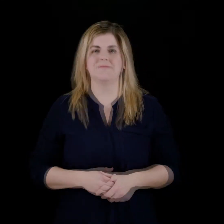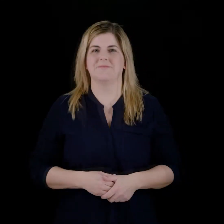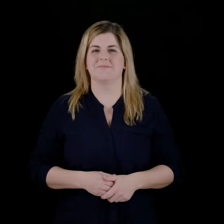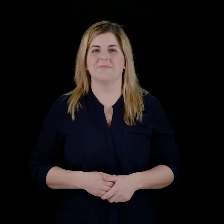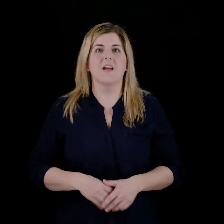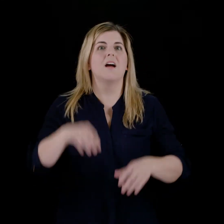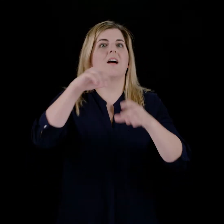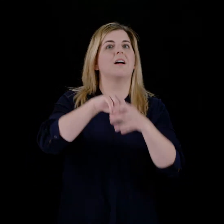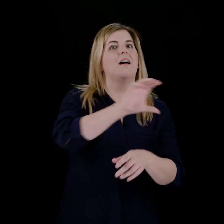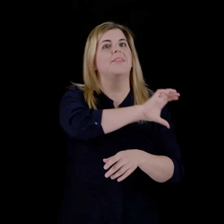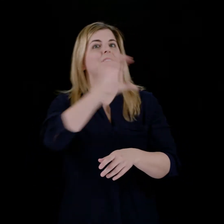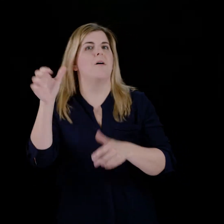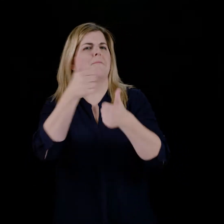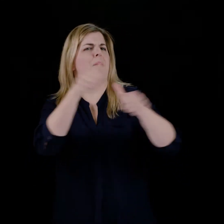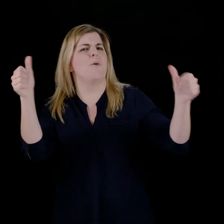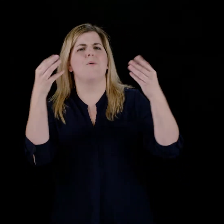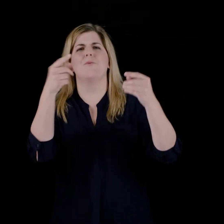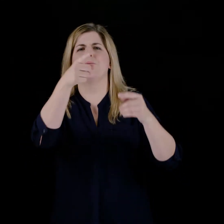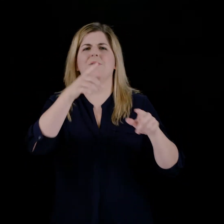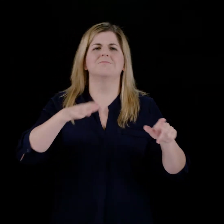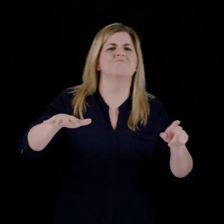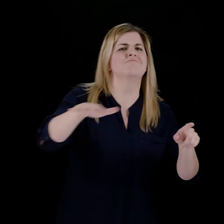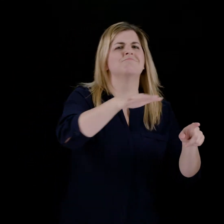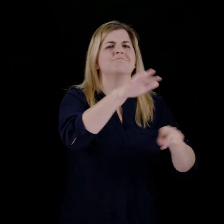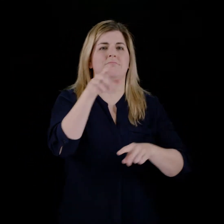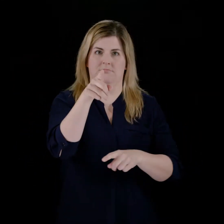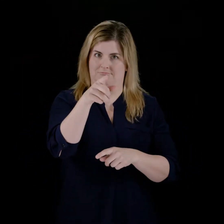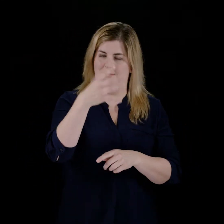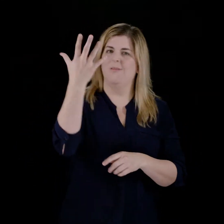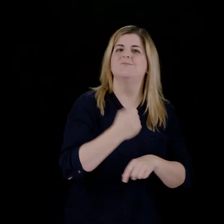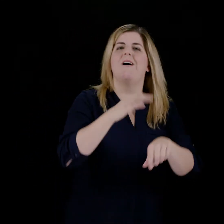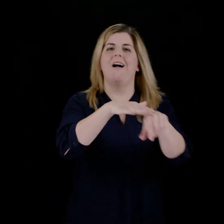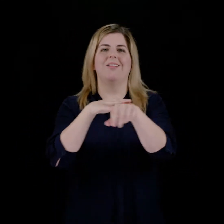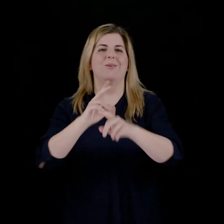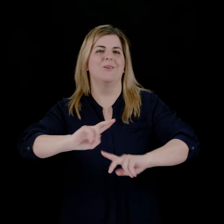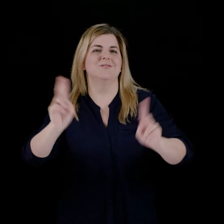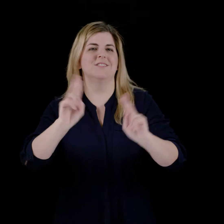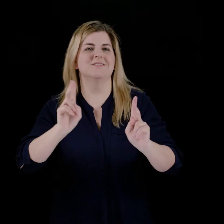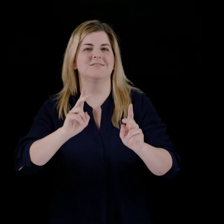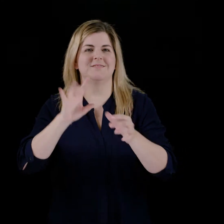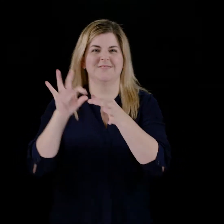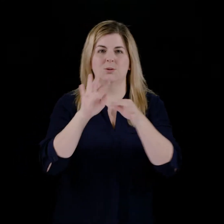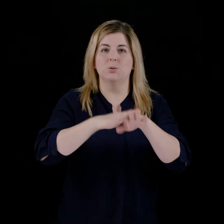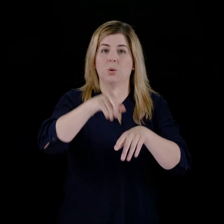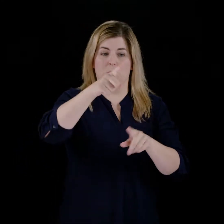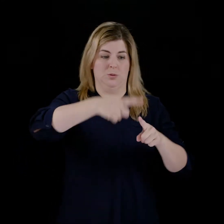Peu importe où vous êtes au Canada, vous recevrez les alertes d’urgence qui concernent